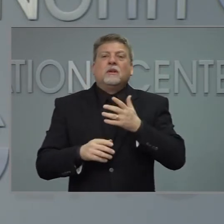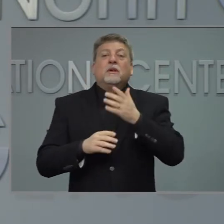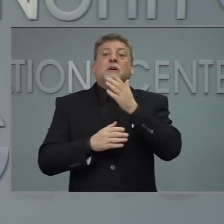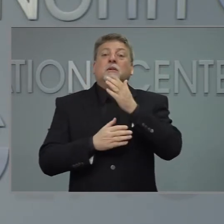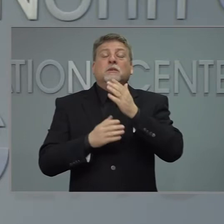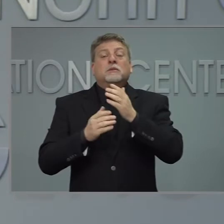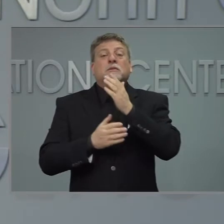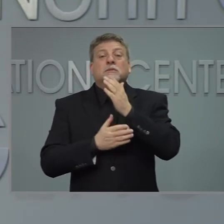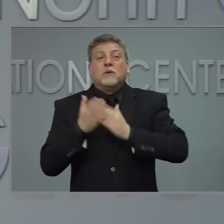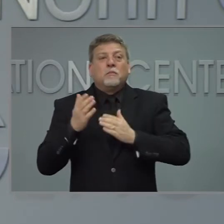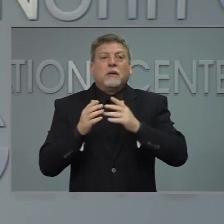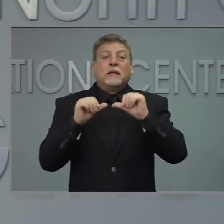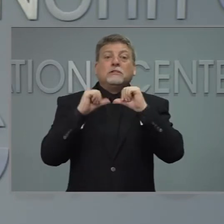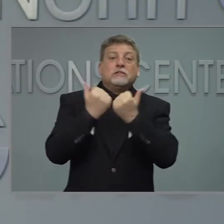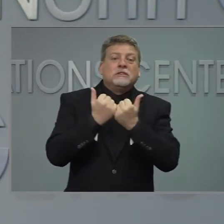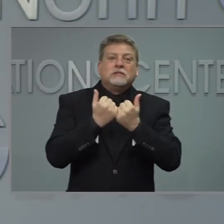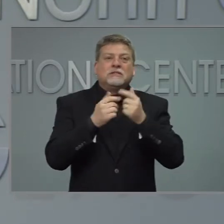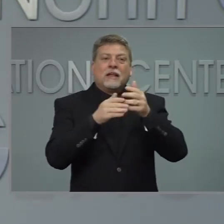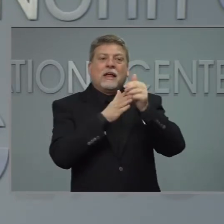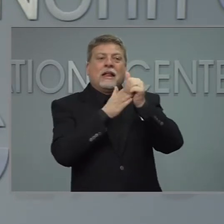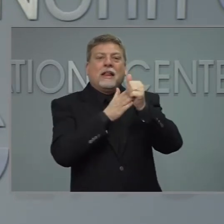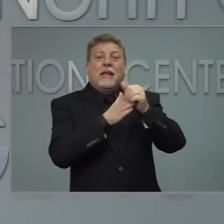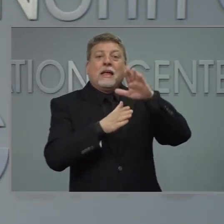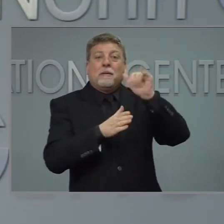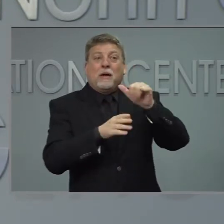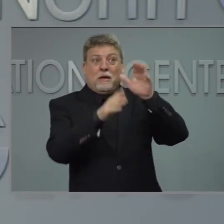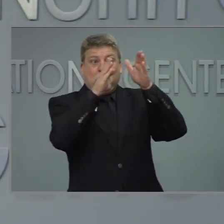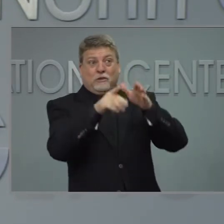Dirigidos por personal elegido.